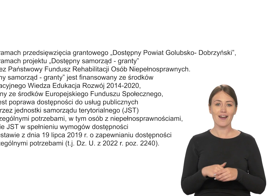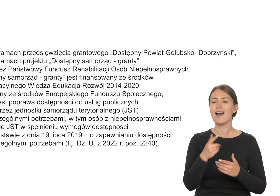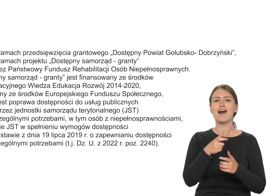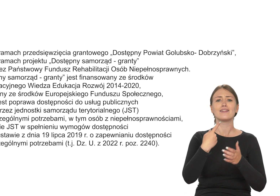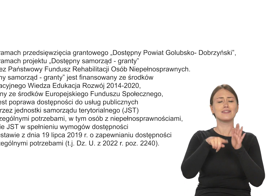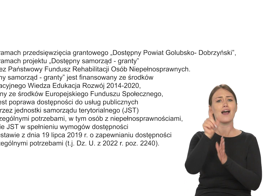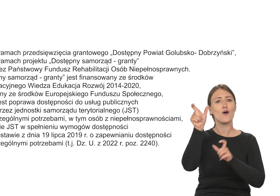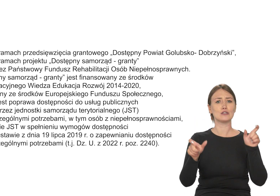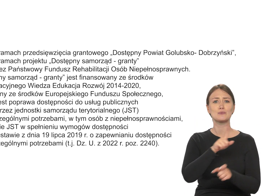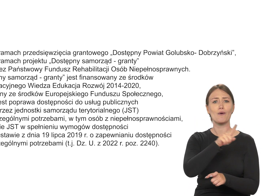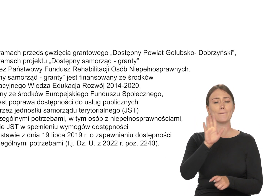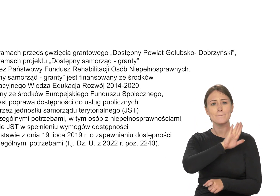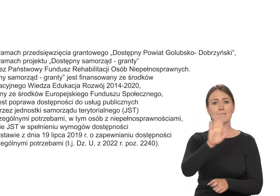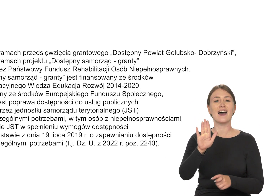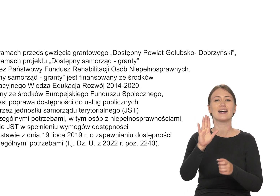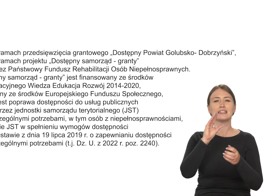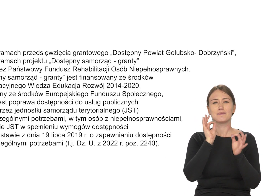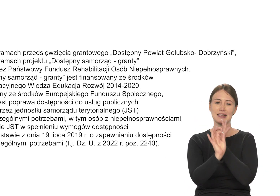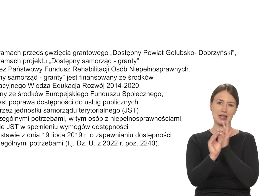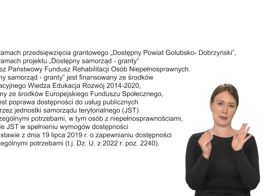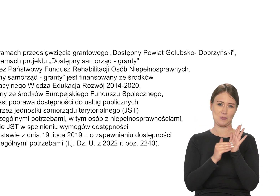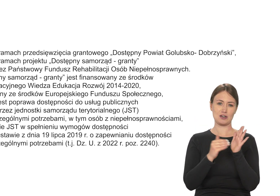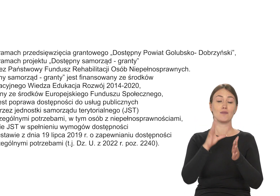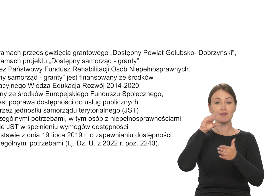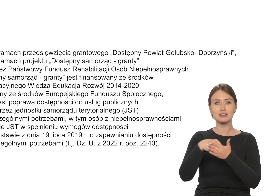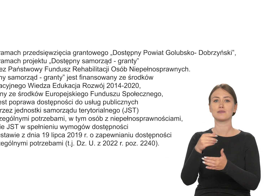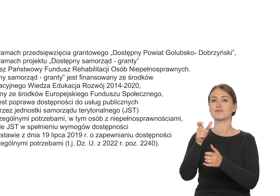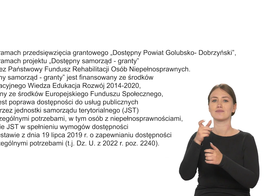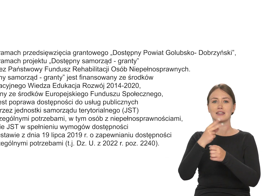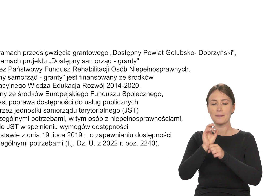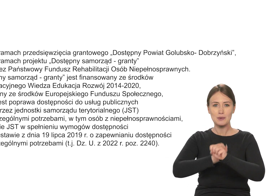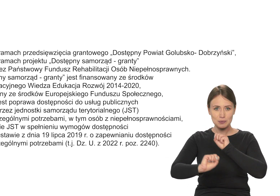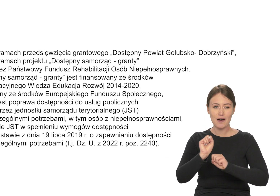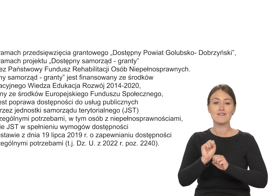dla osób ze szczególnymi potrzebami, w tym osób z niepełnosprawnościami,